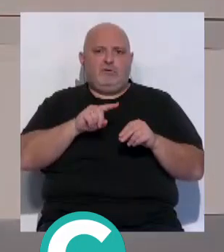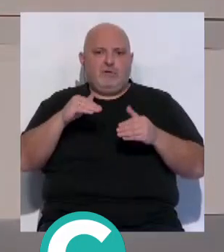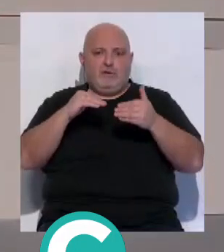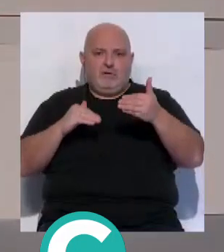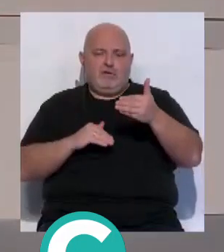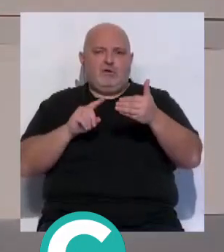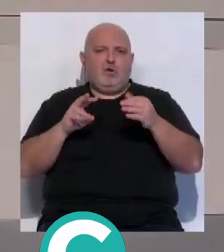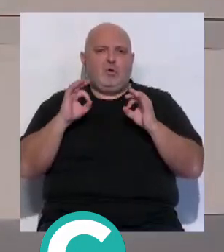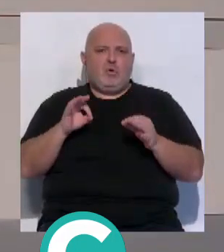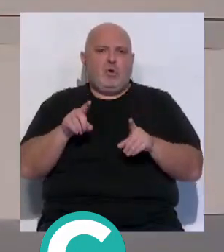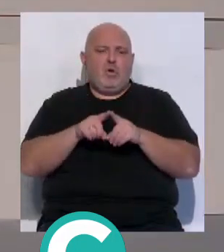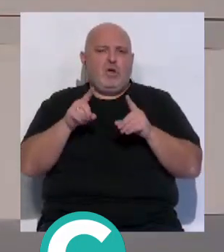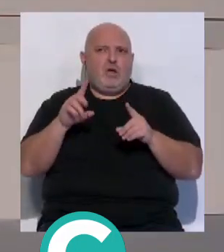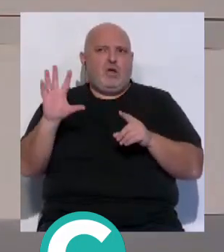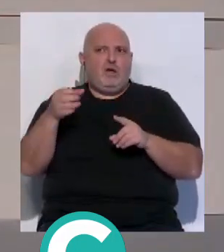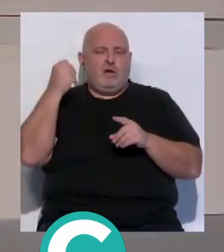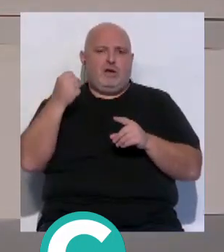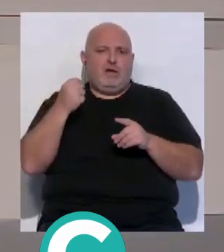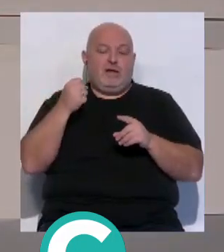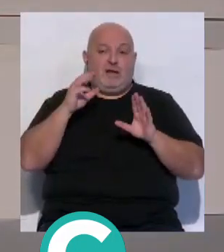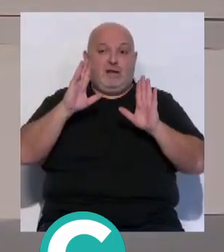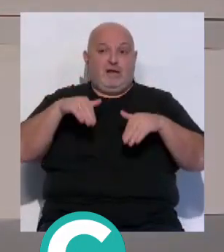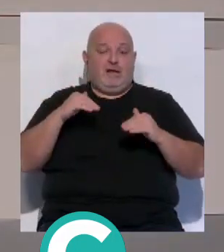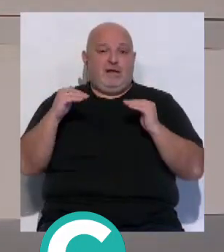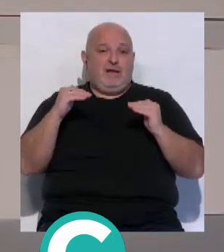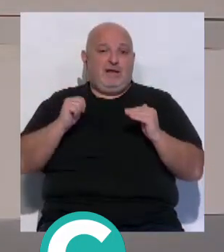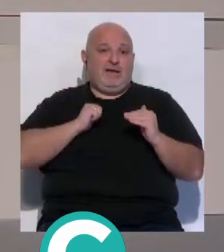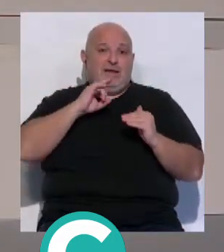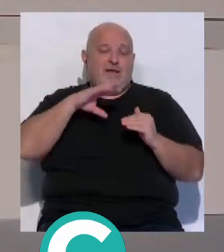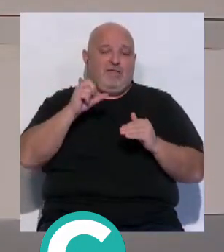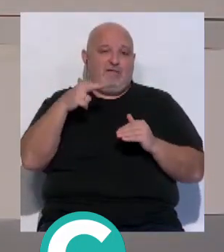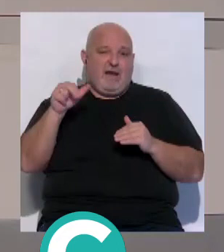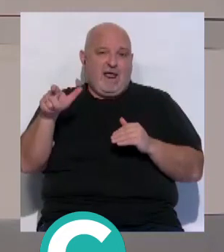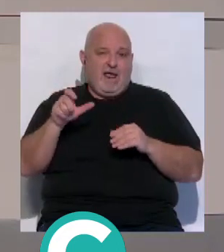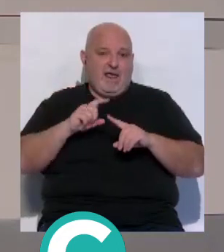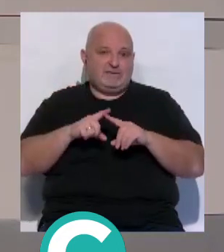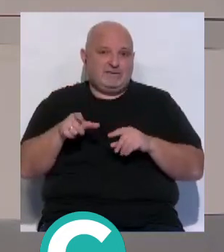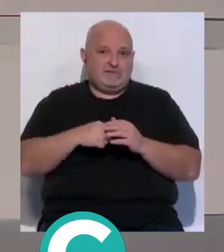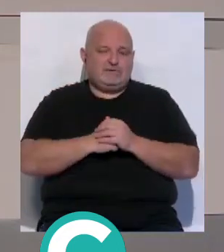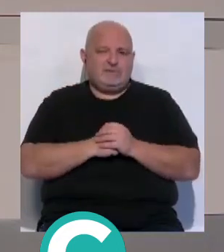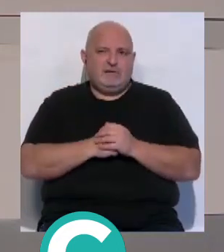misma clasificación que consiguió en su última temporada aquí a Álvaro Cervera lo demás siempre